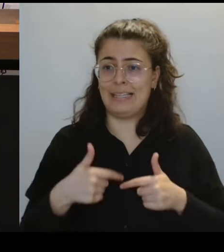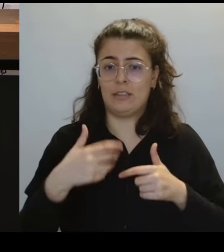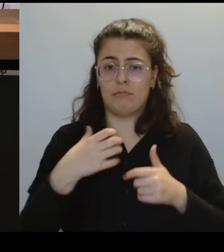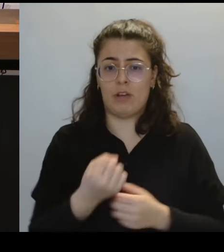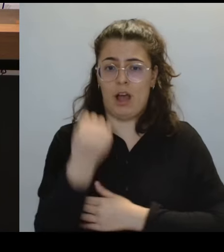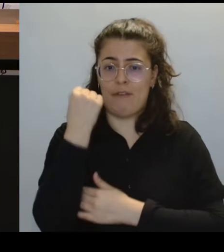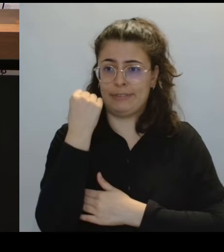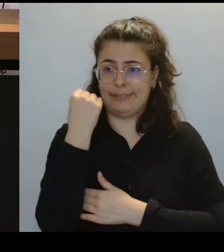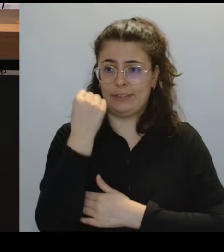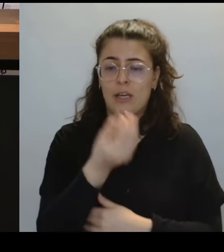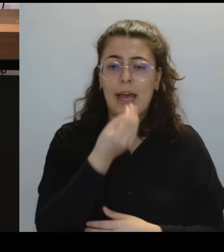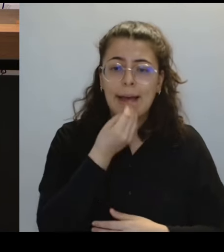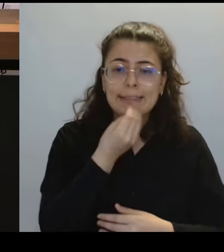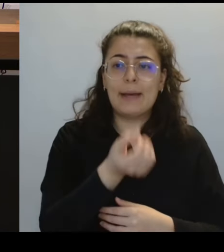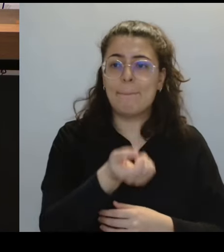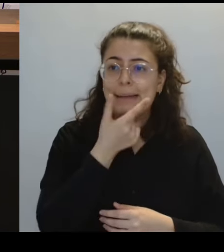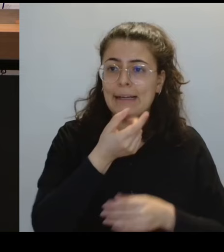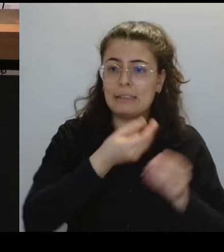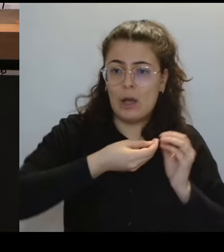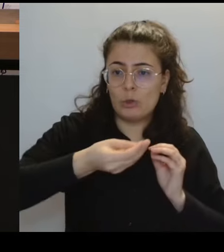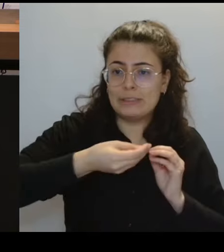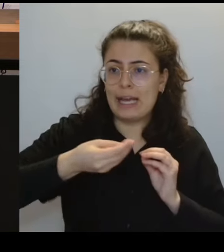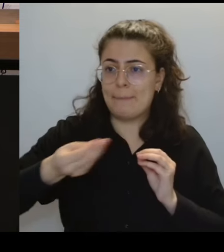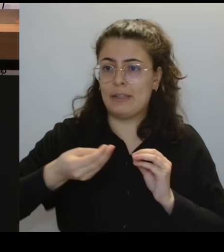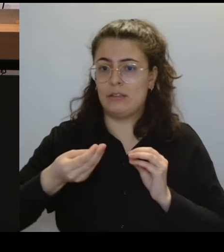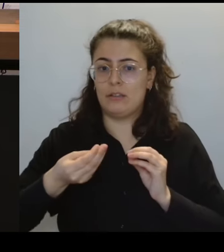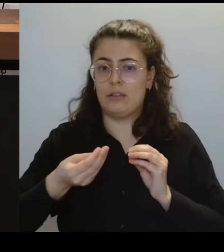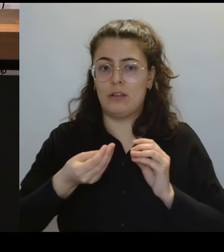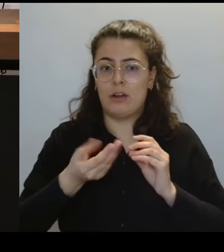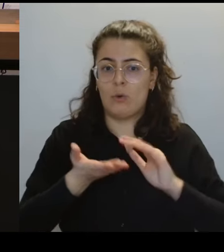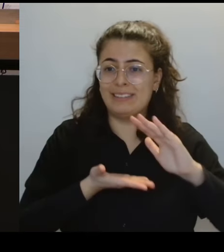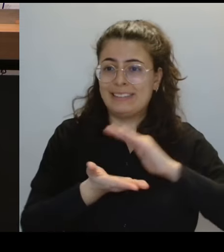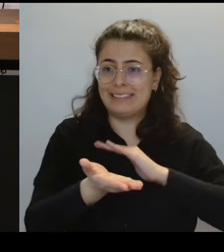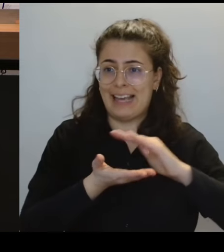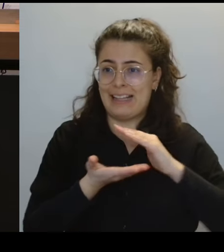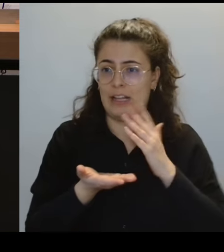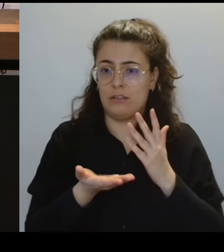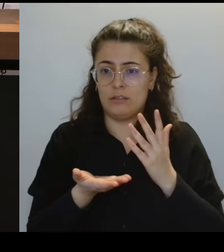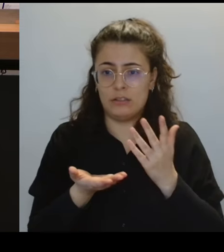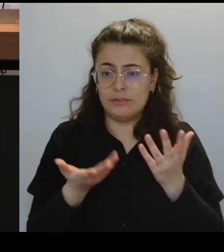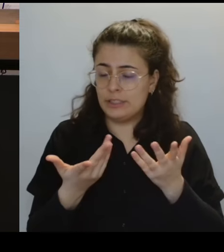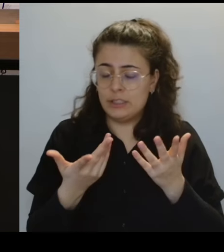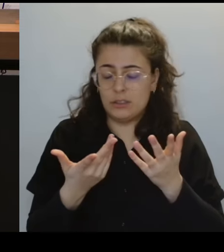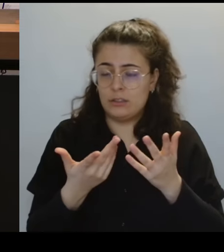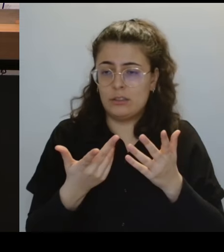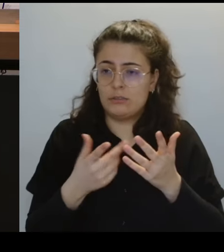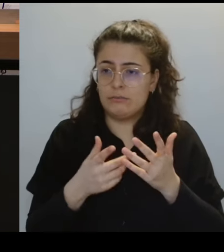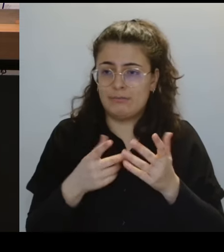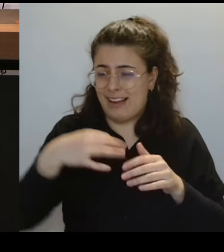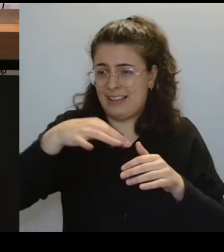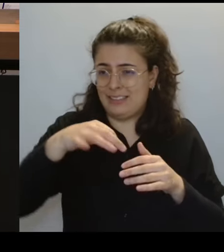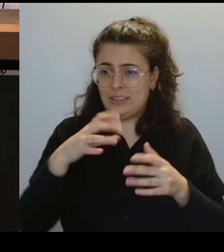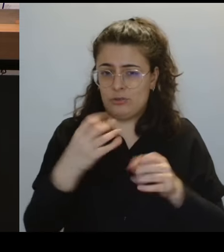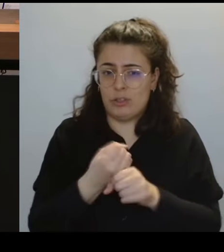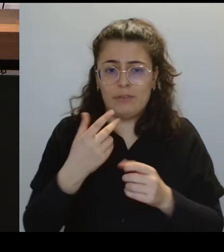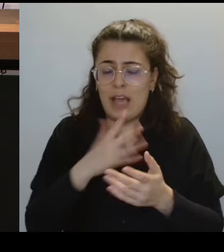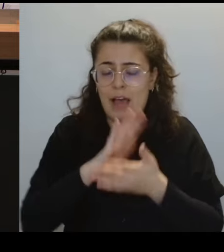gefährliche Gegenstände gewährleisten können. Es geht also um reine Aufbewahrung. Angemessene Betreuung ist schlicht nicht möglich.